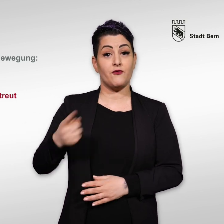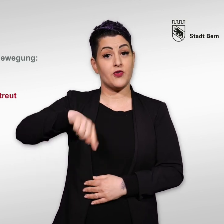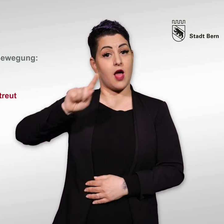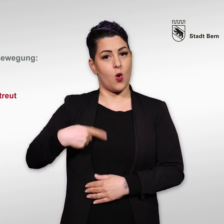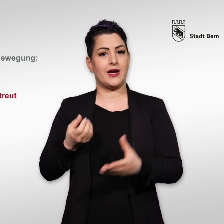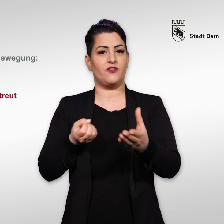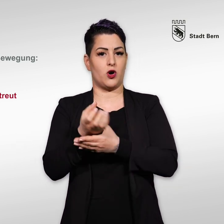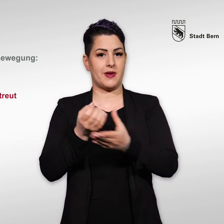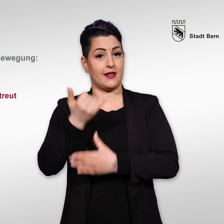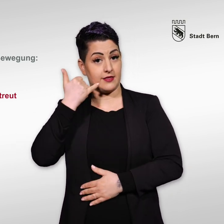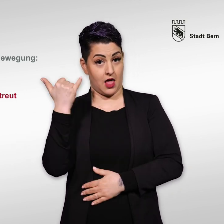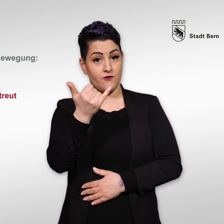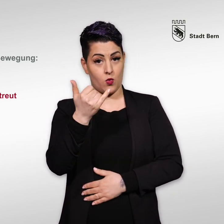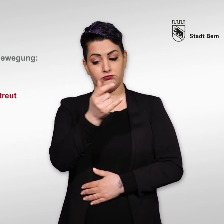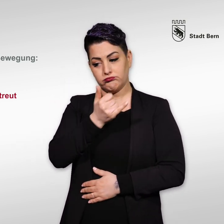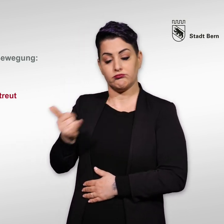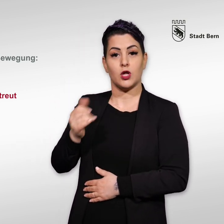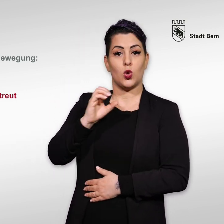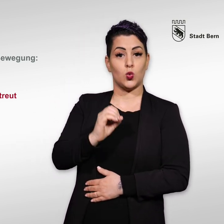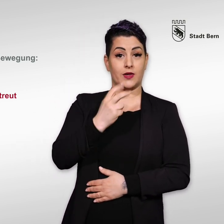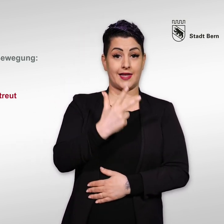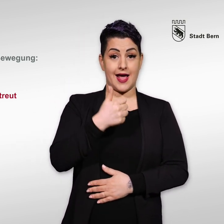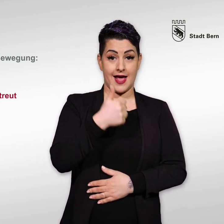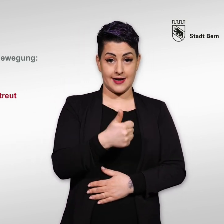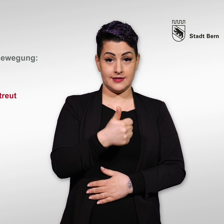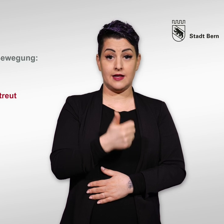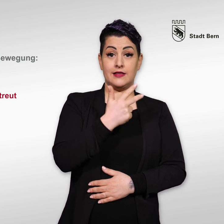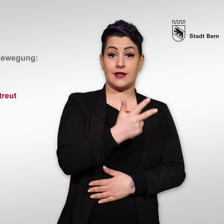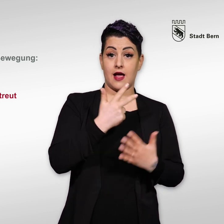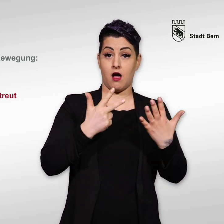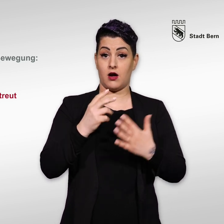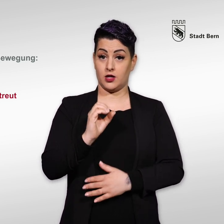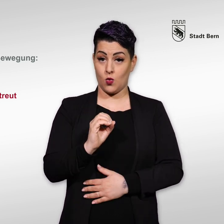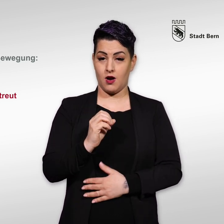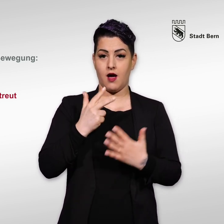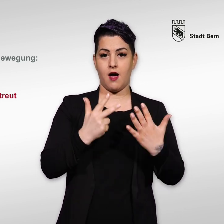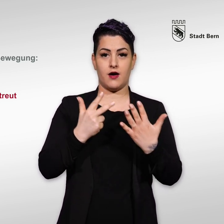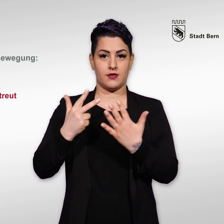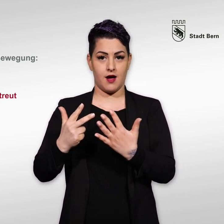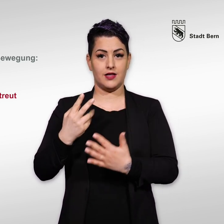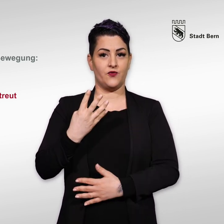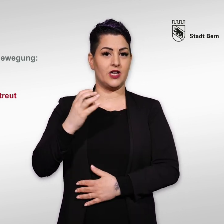Wir informieren Sie auch gern telefonisch: 031 380 88 40